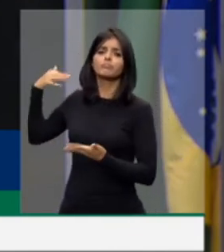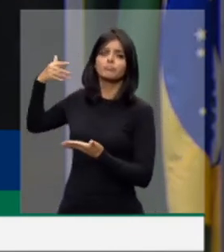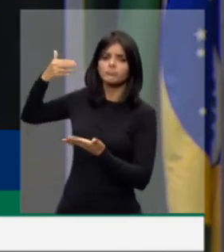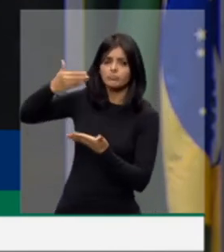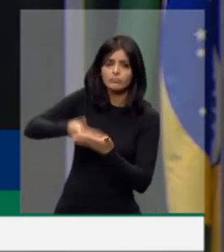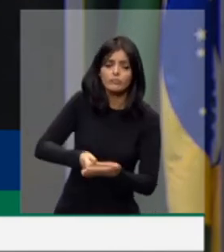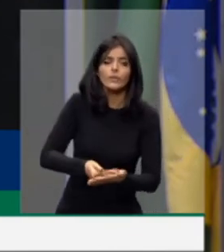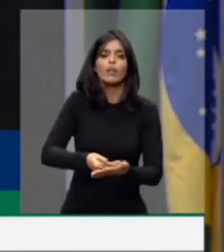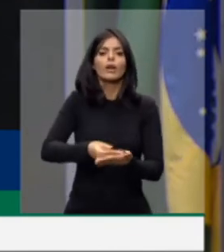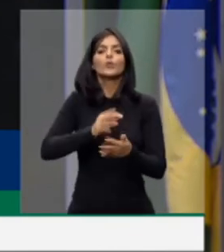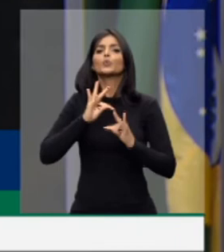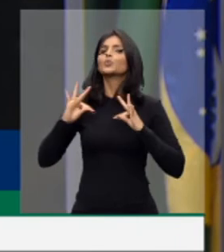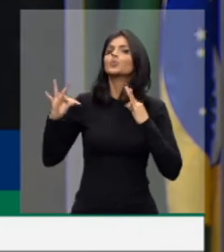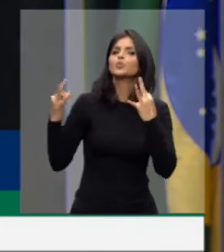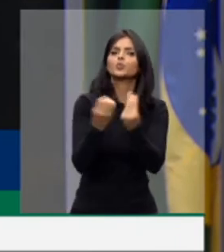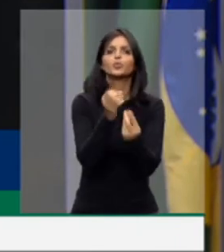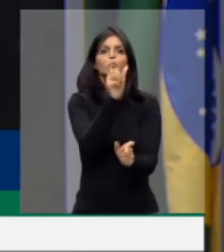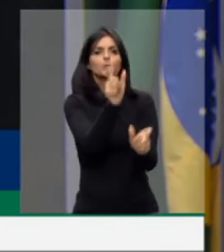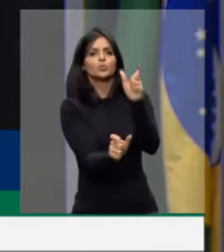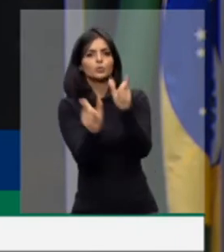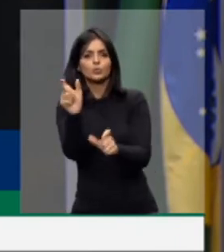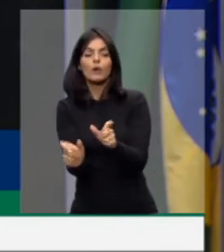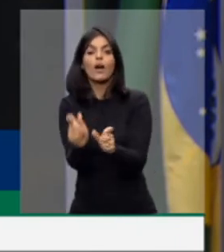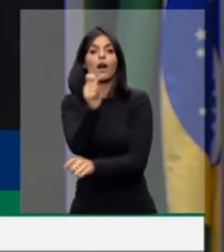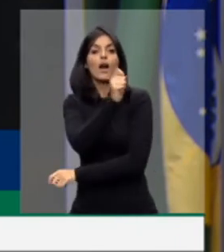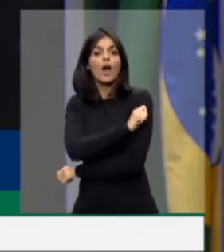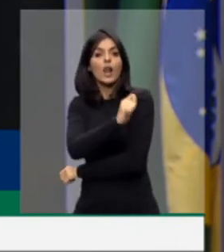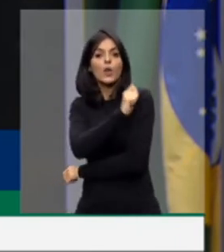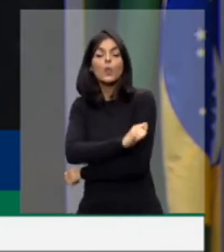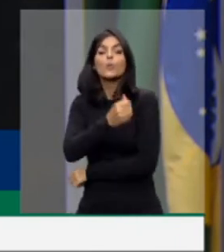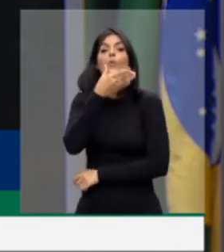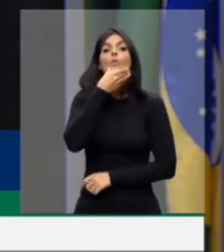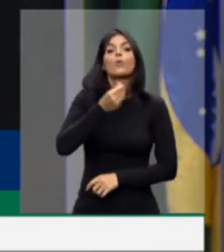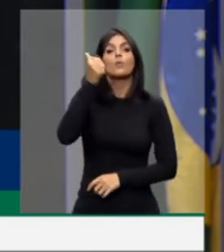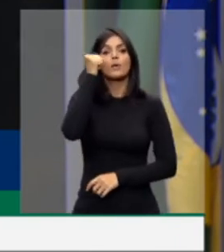VOCÊ S, A PARTIR DE EMENDA PARLAMENTAR, EMENDA MINHA DO DEPUTADO DANILO FORTE, E DE LÁ PARA CÁ TODOS OS ALUNOS,